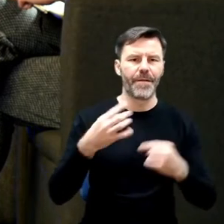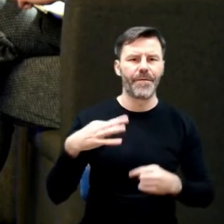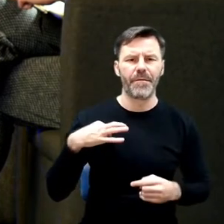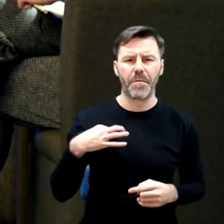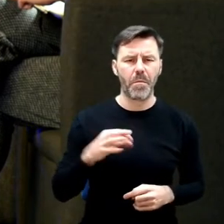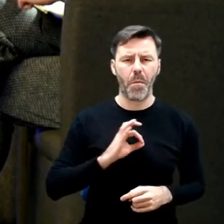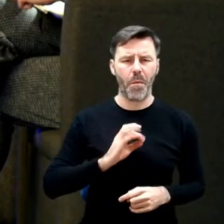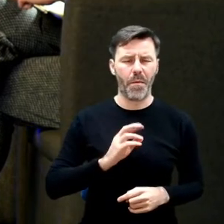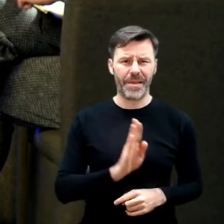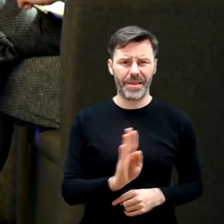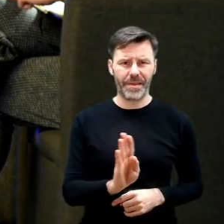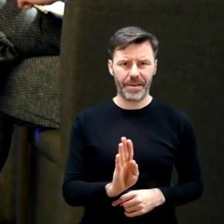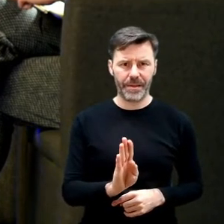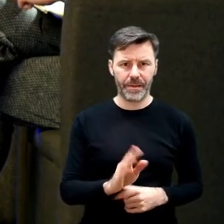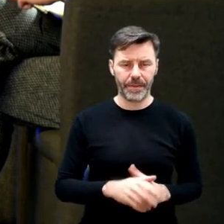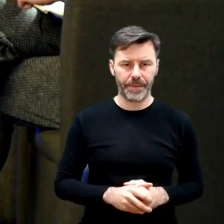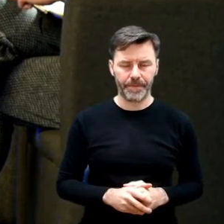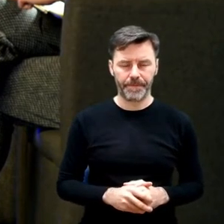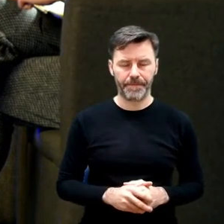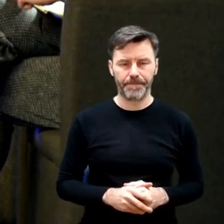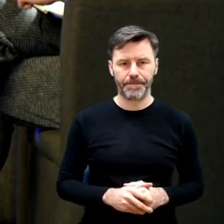Jakkolwiek niewątpliwie tutaj znowu ta modularyzacja